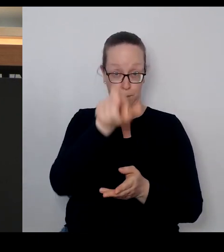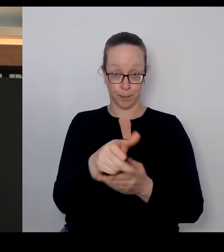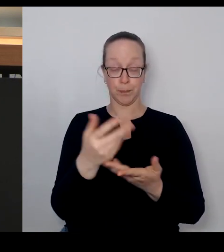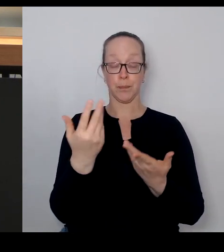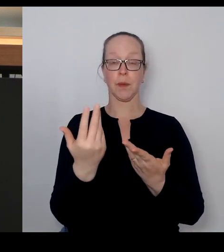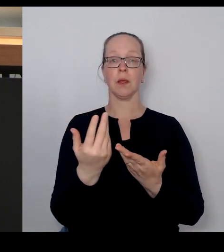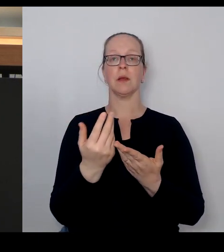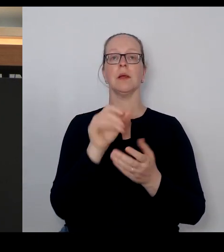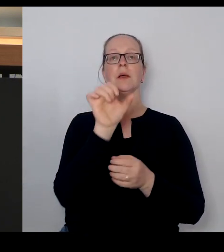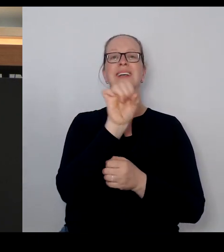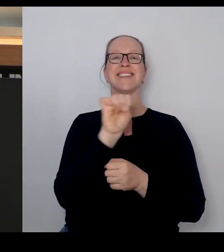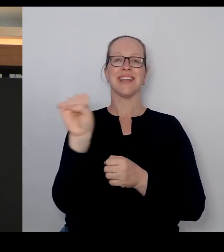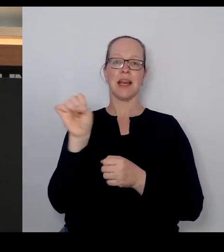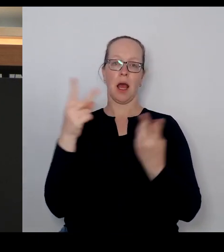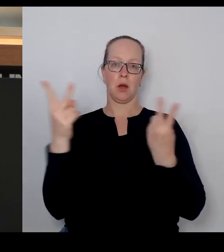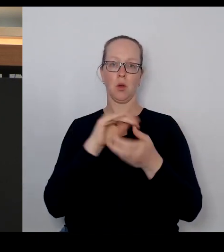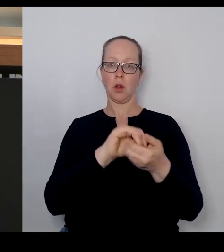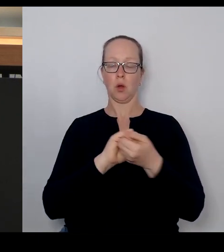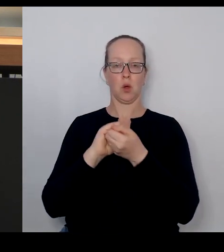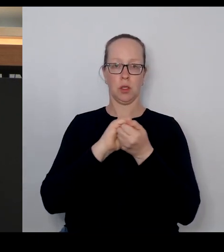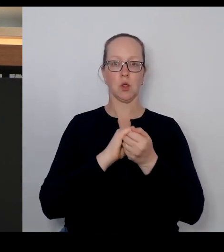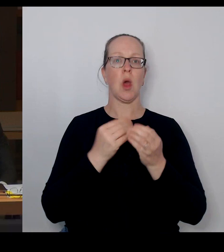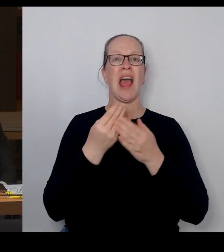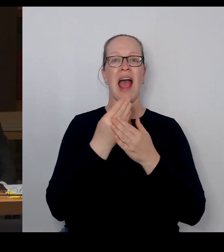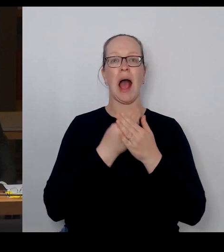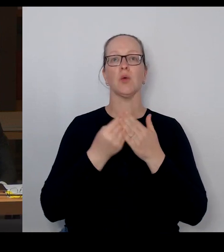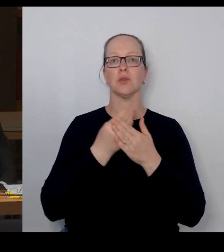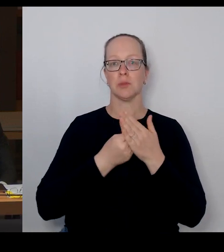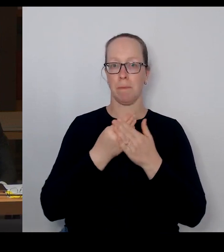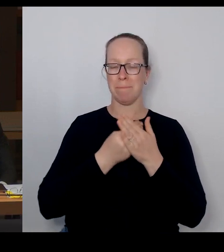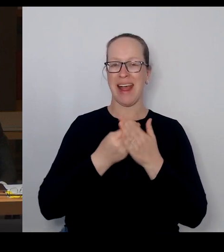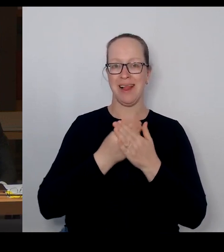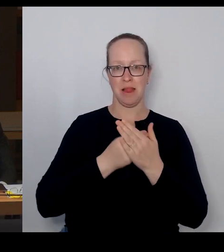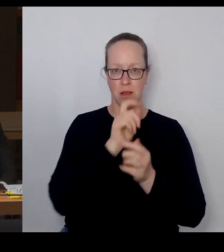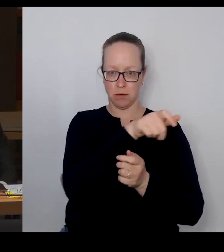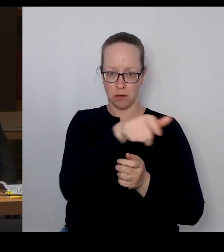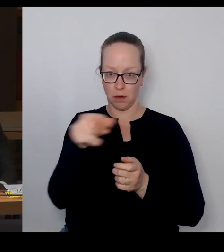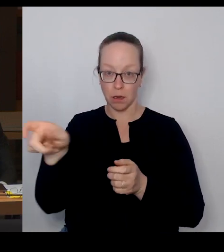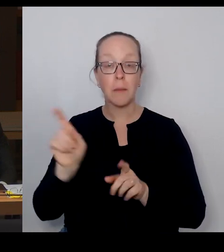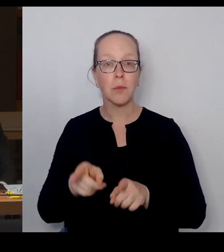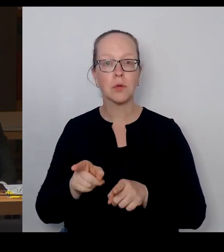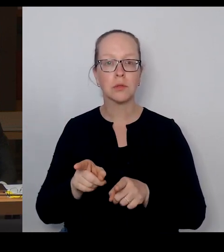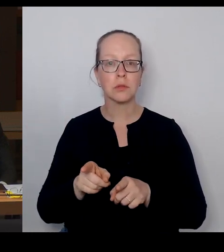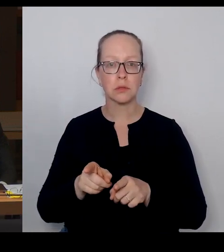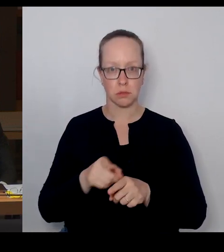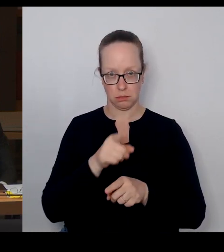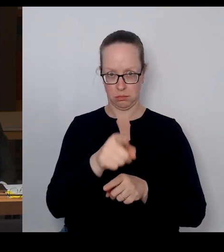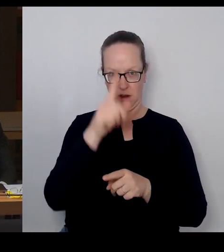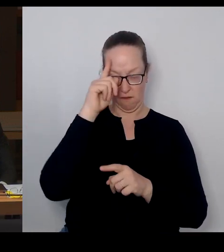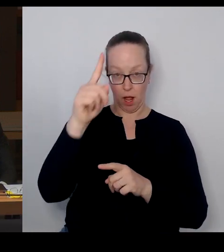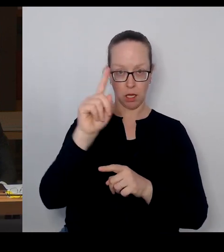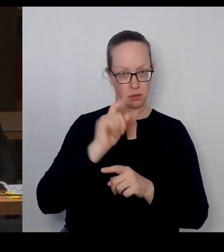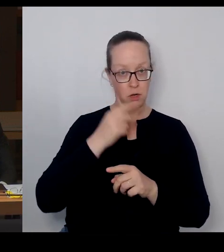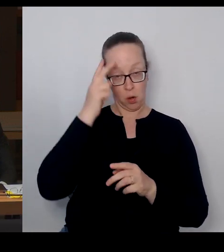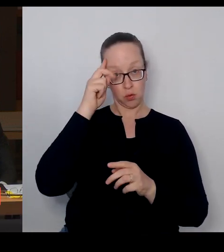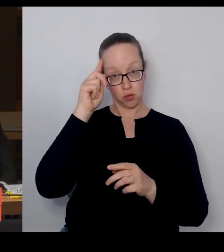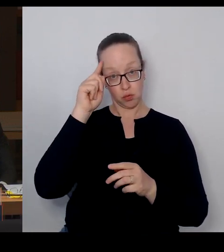Und stimmen Sie mir zu, dass für die Ausbildung die Arbeitgeberinnen und Arbeitgeber zuständig sind und nicht der Staat